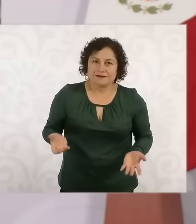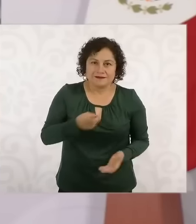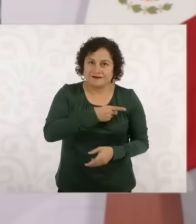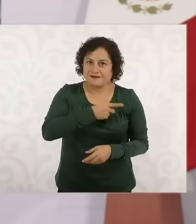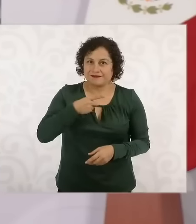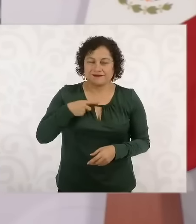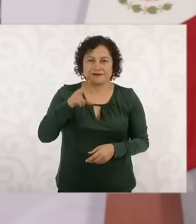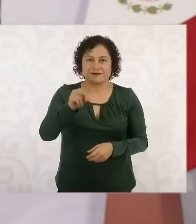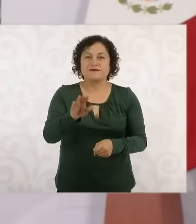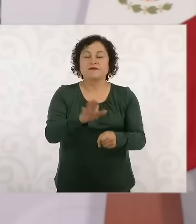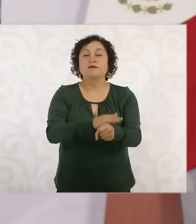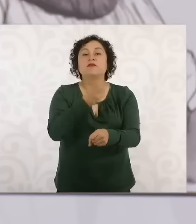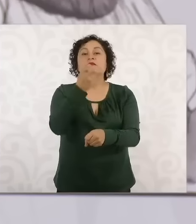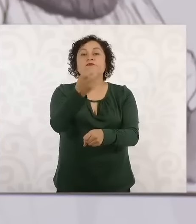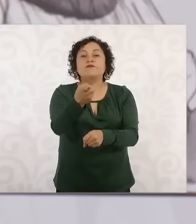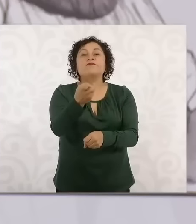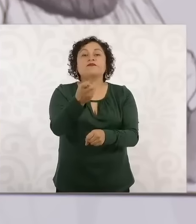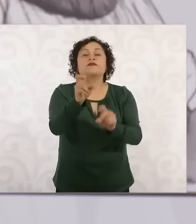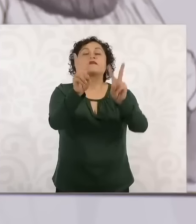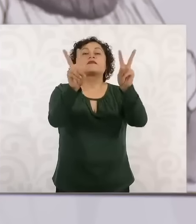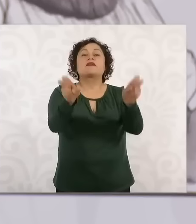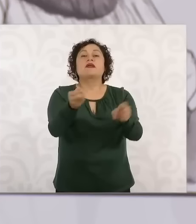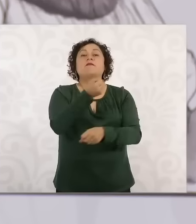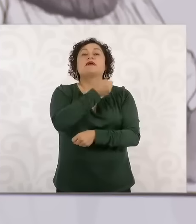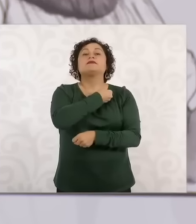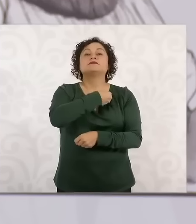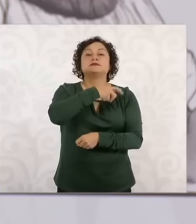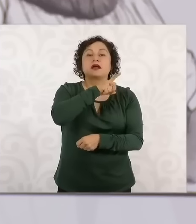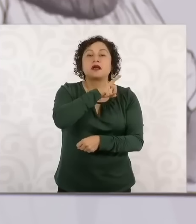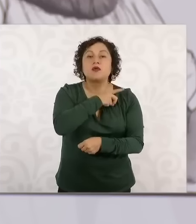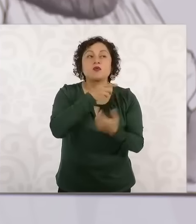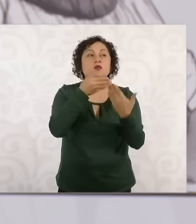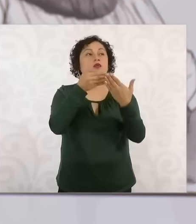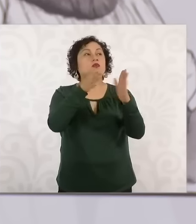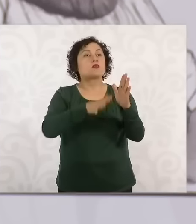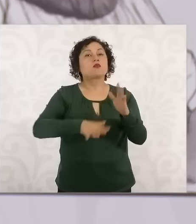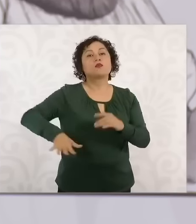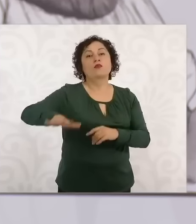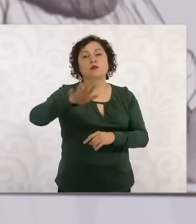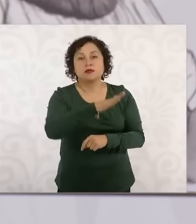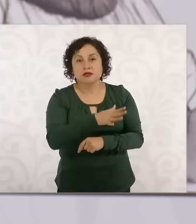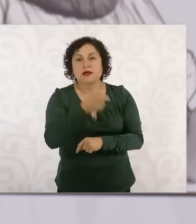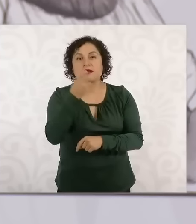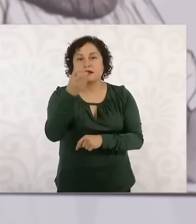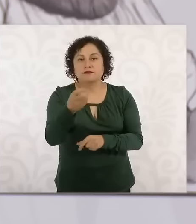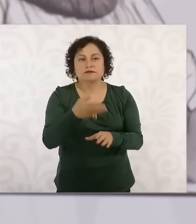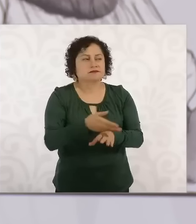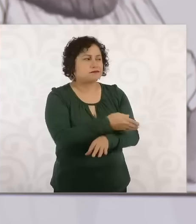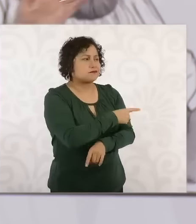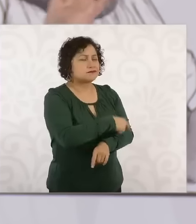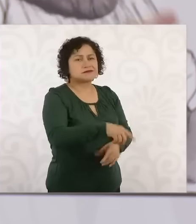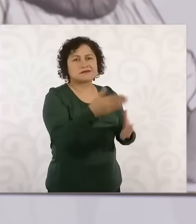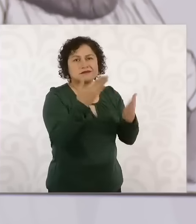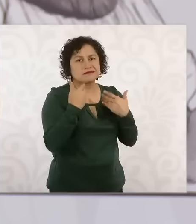pública. Eso no existía antes. Y por más que digan de los medicamentos, hoy se tienen medicamentos